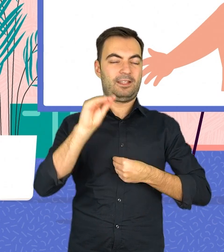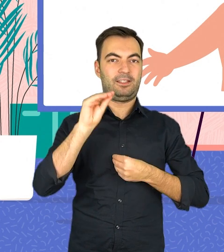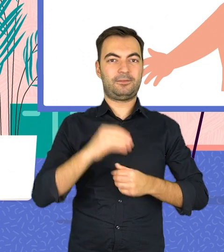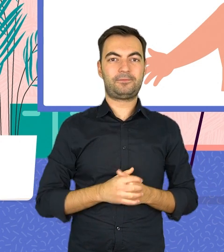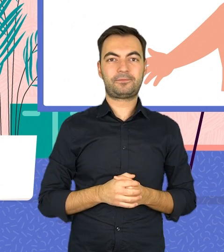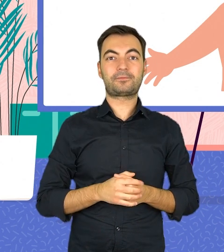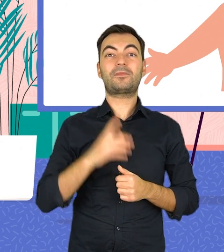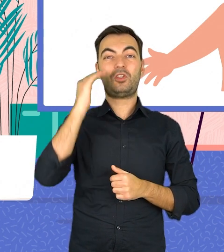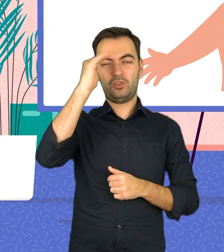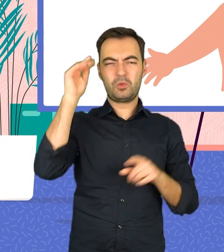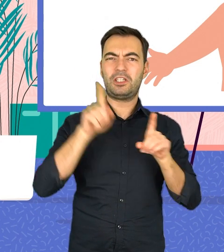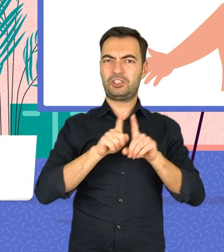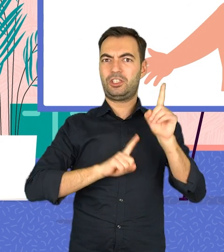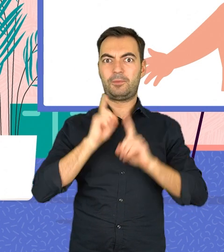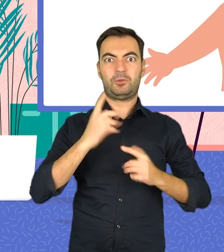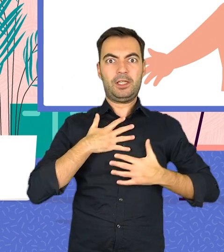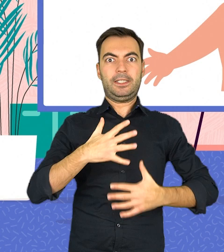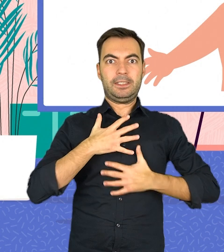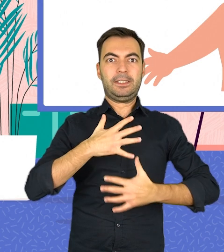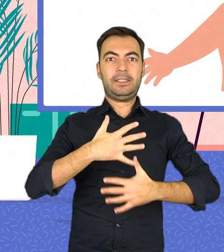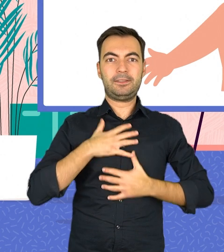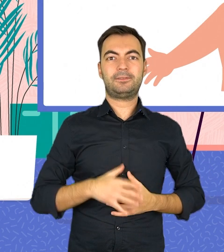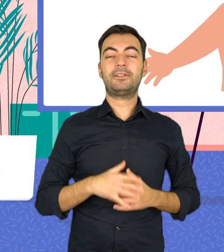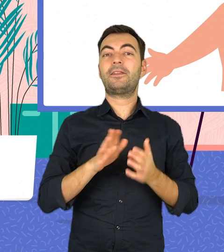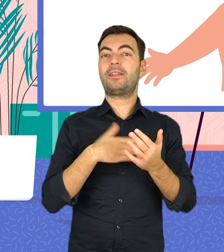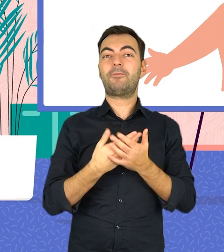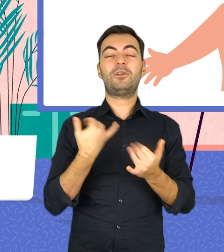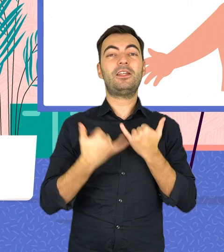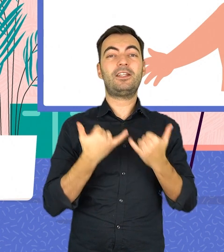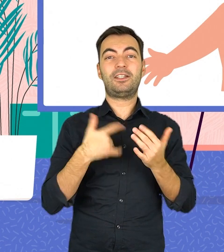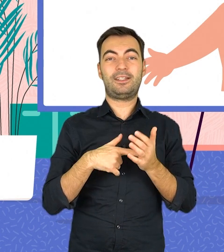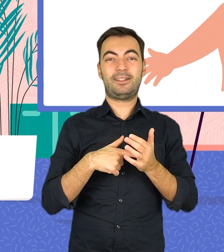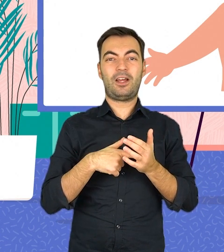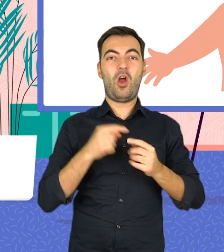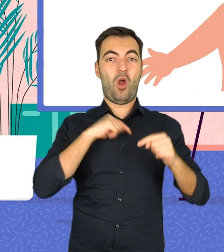dorośli. Choć i dorosłym zdarza się szybko oddychać np. wtedy kiedy ich organizm